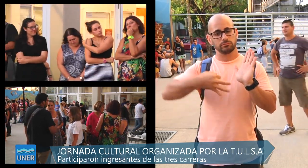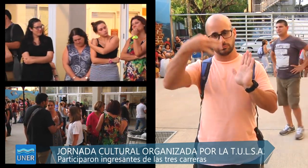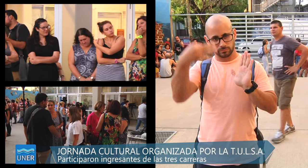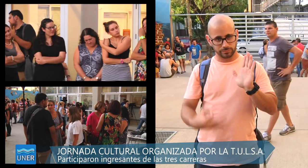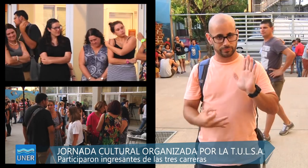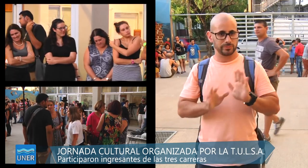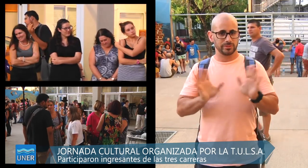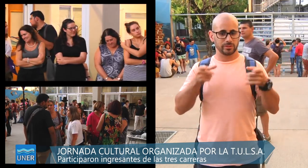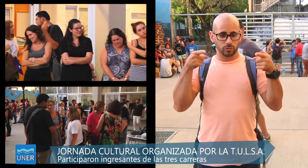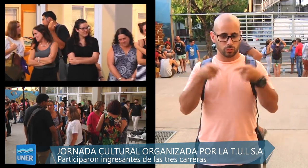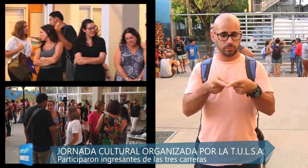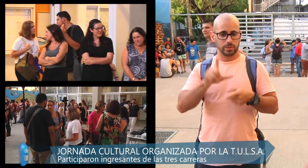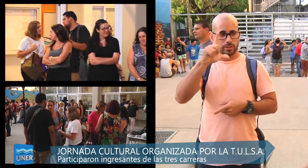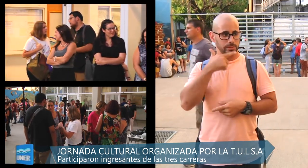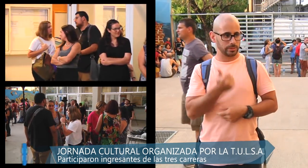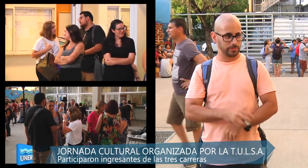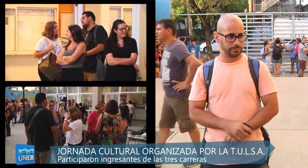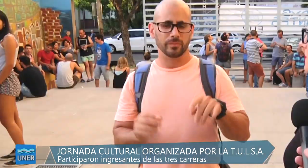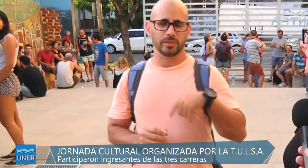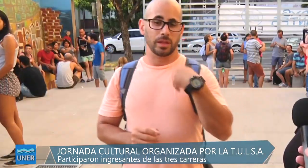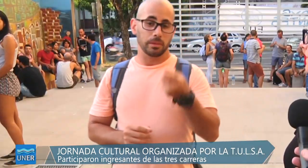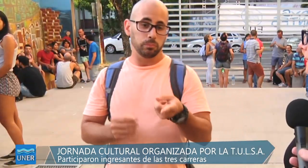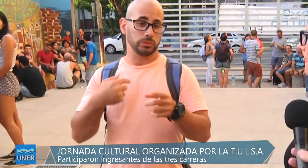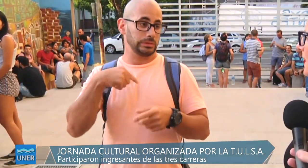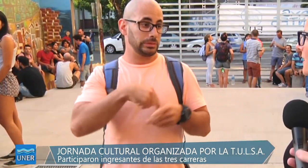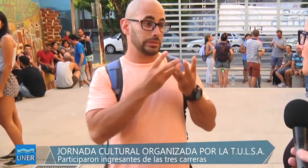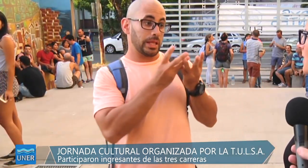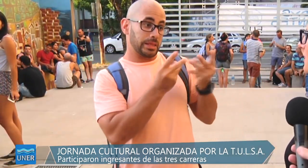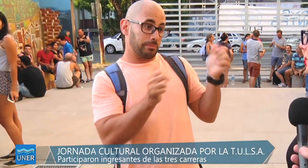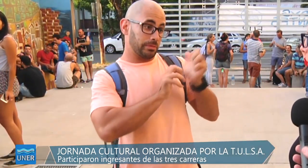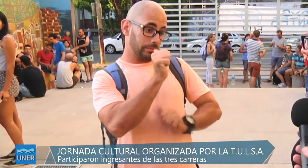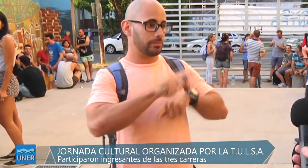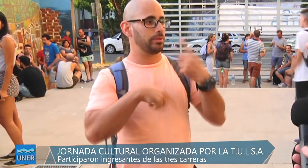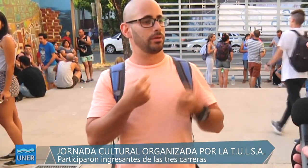buena formación y tener un título en LSA. Después cuando termine y me reciba me gustaría